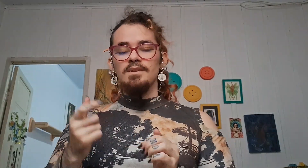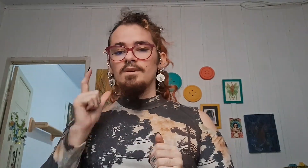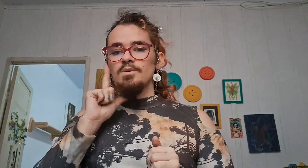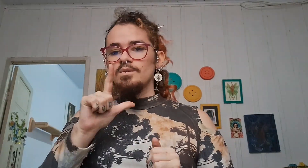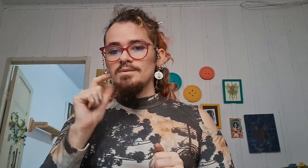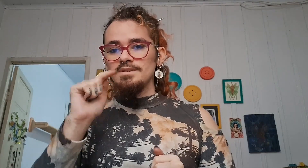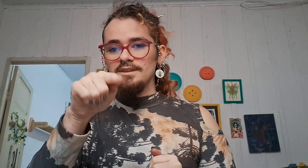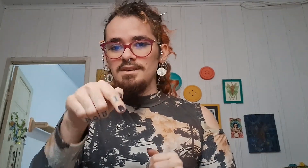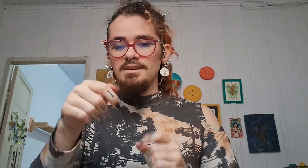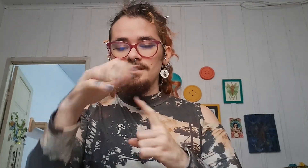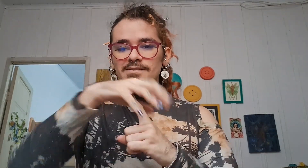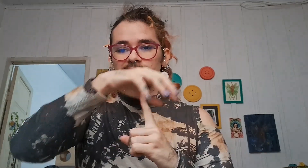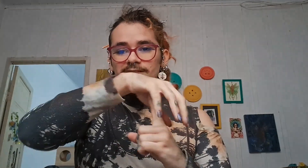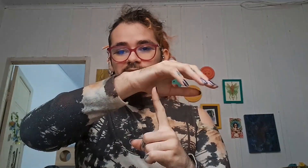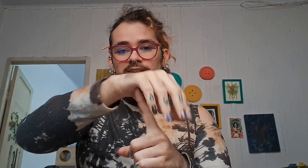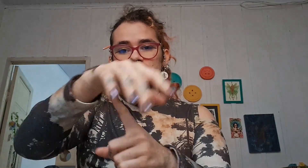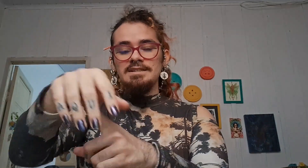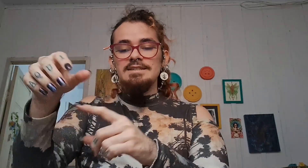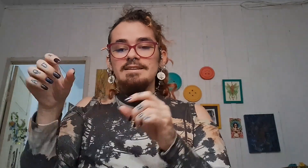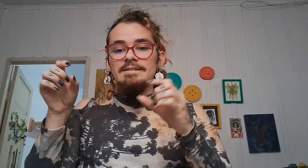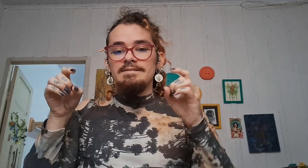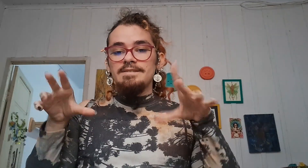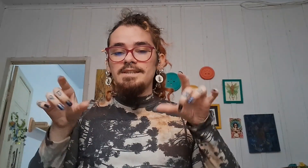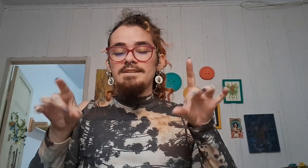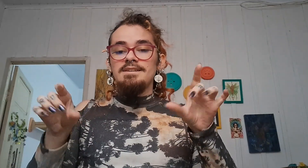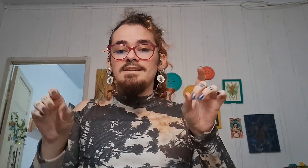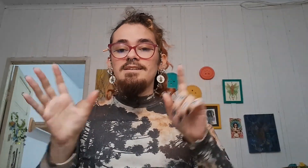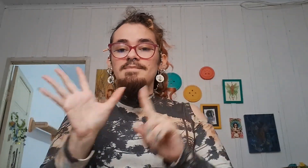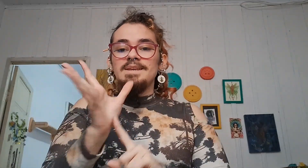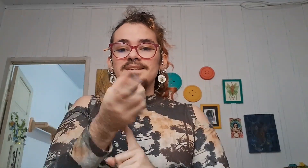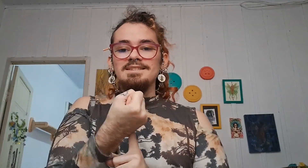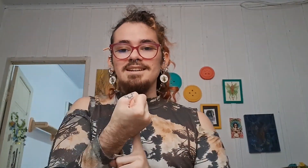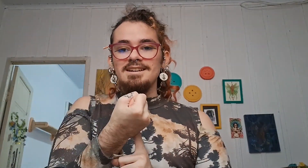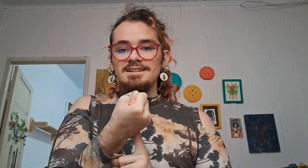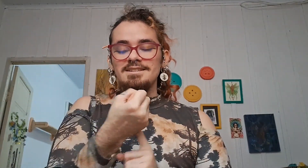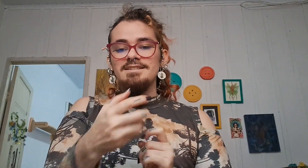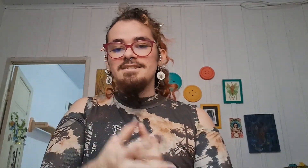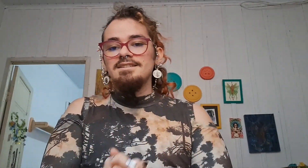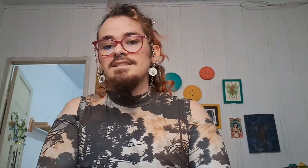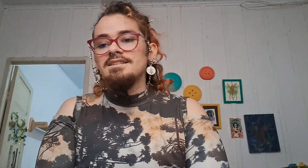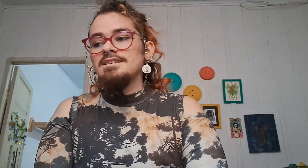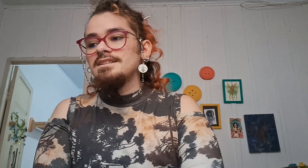eu consigo agora ir em feiras vender minhas artes